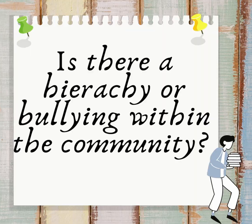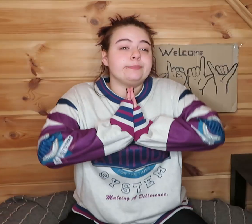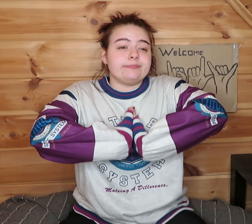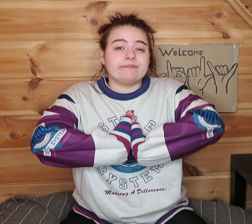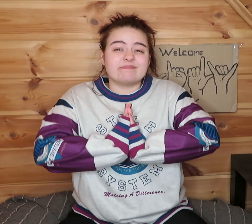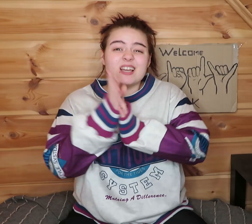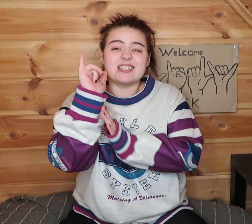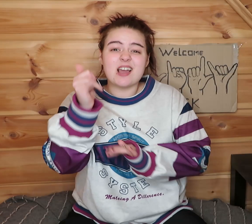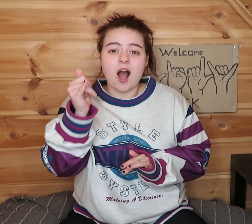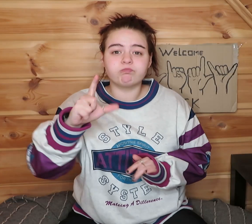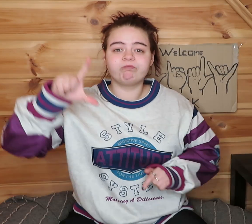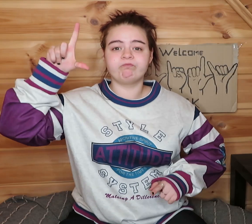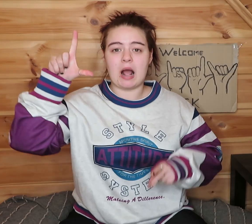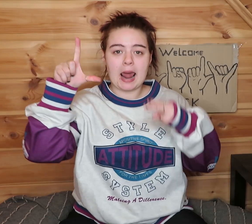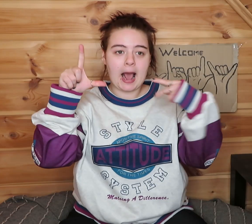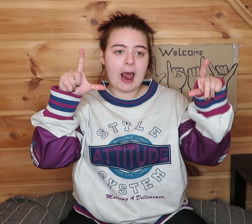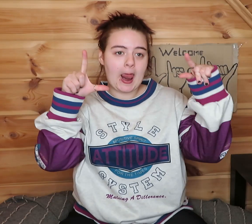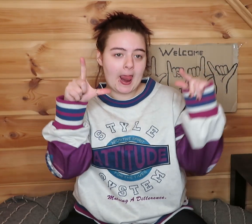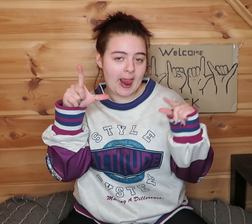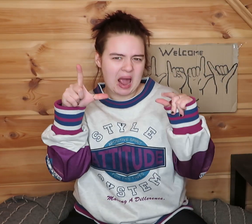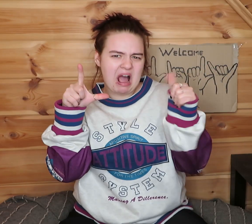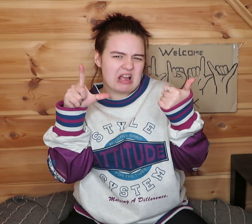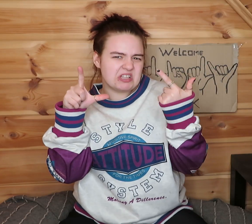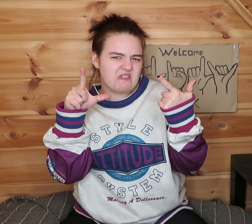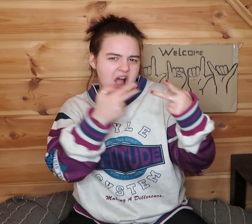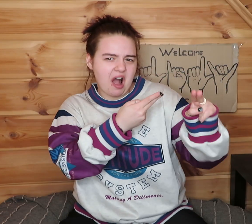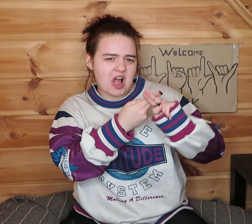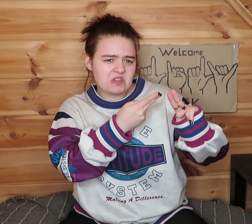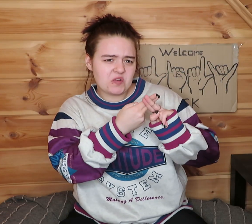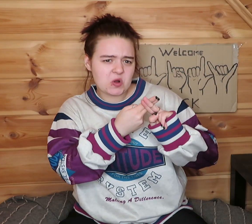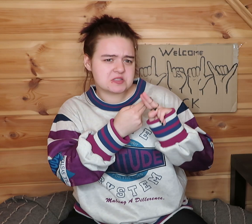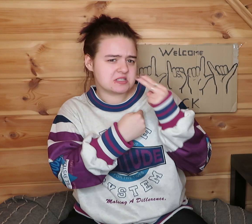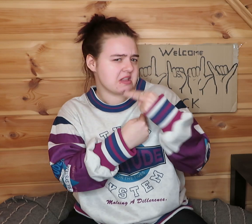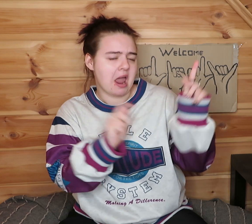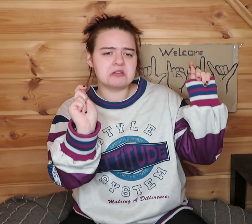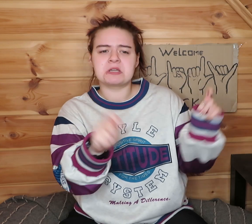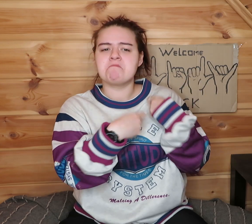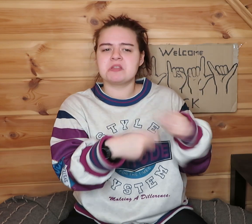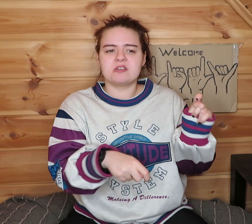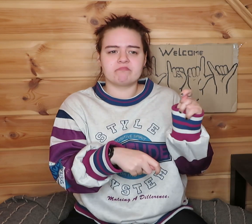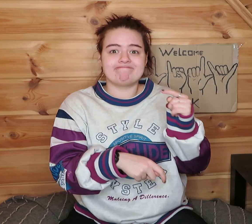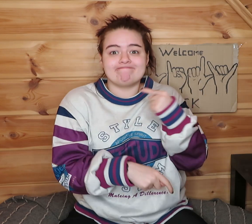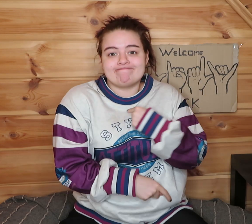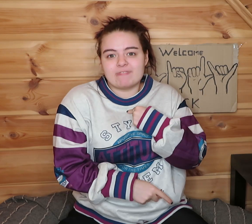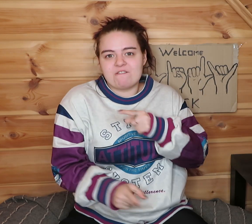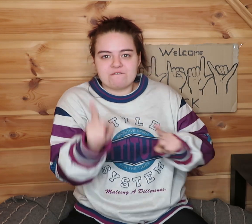Sehr viele stimmen für "JA" und nur ein bis zwei Personen für "NEIN". Sie sagen es gibt es nicht.